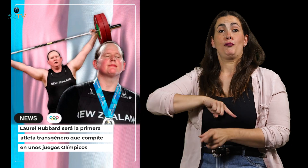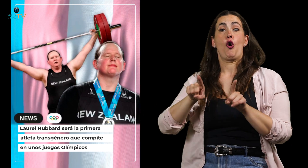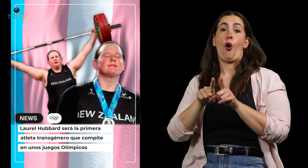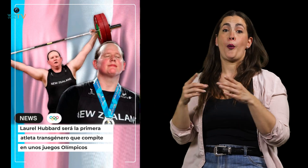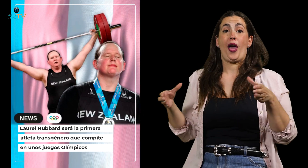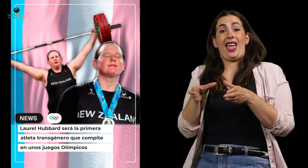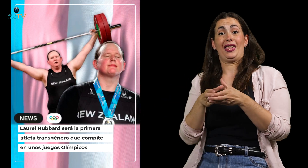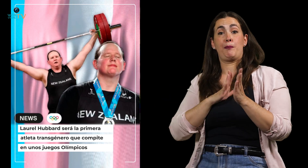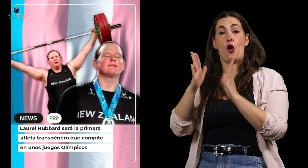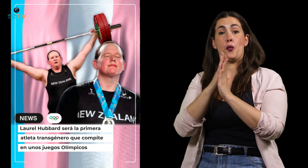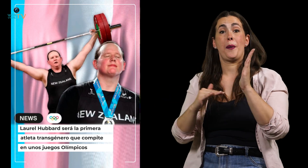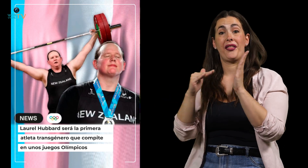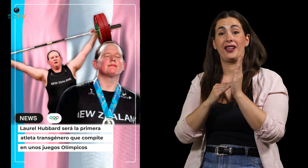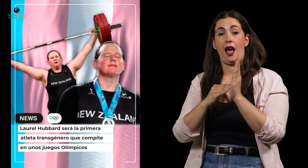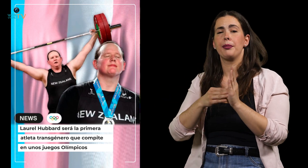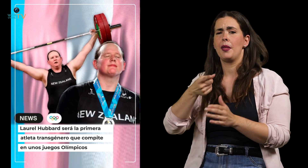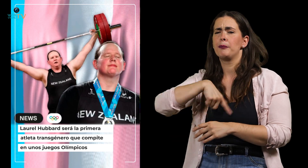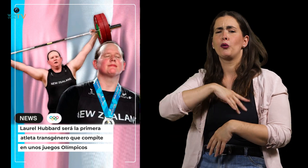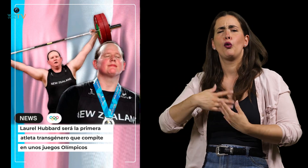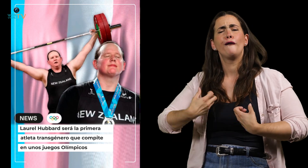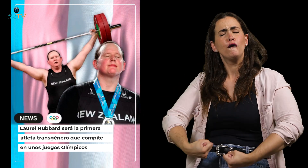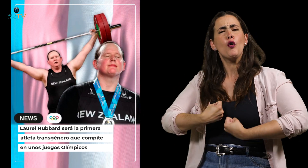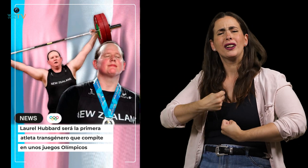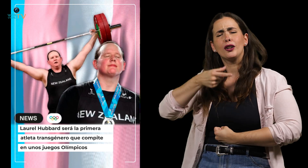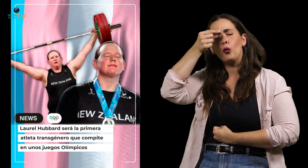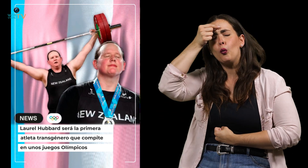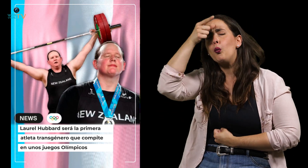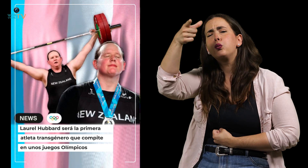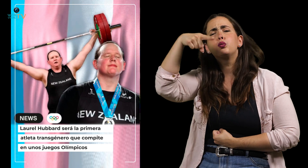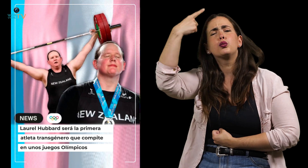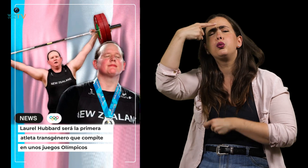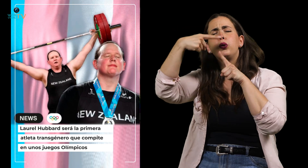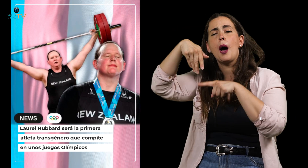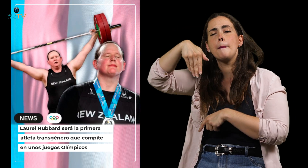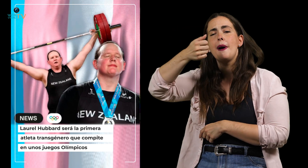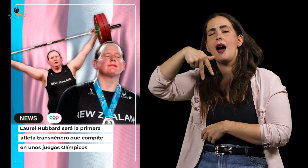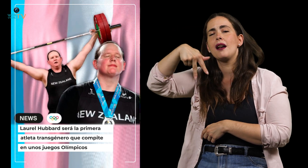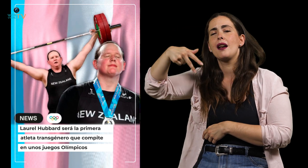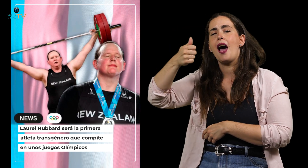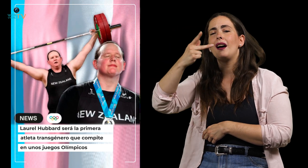Como equipo de Nueva Zelanda, tenemos una fuerte cultura de ‘manaaki' [respeto]